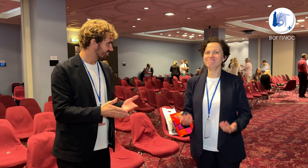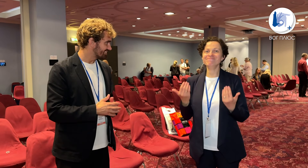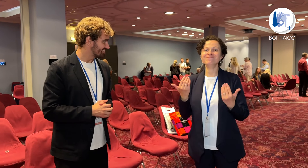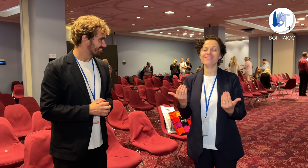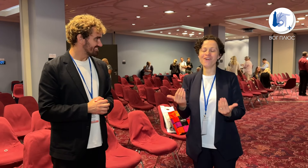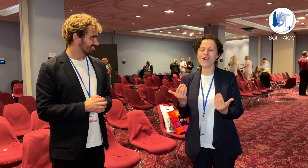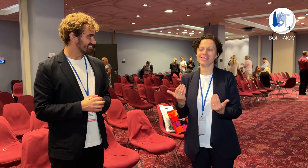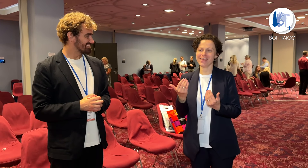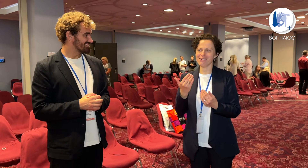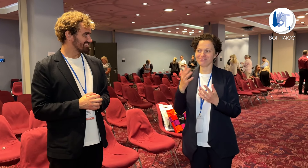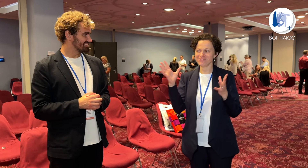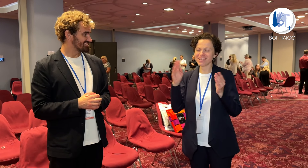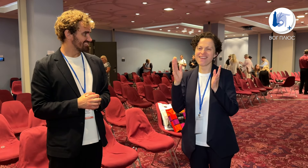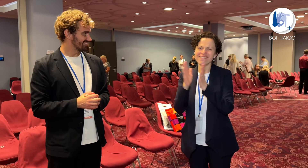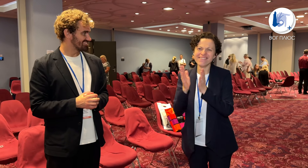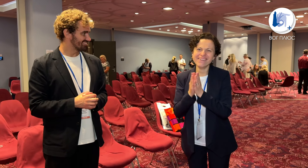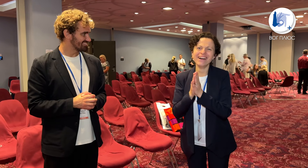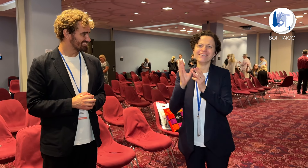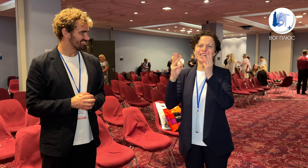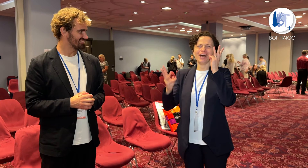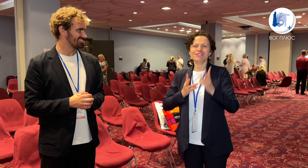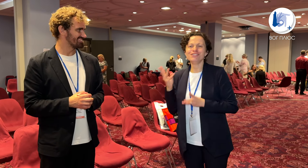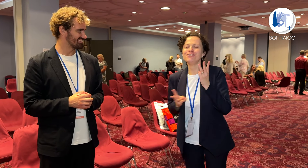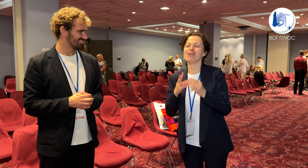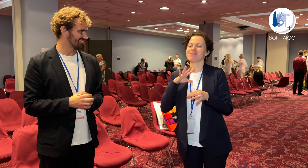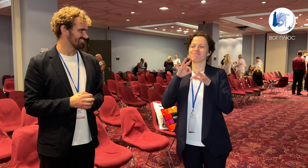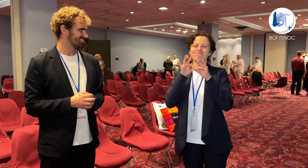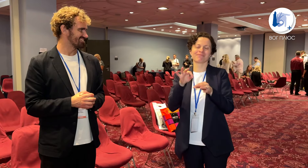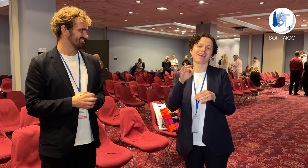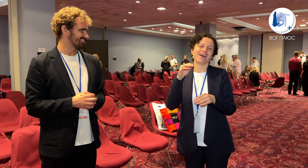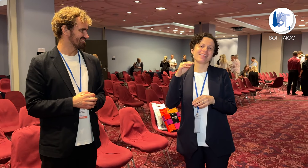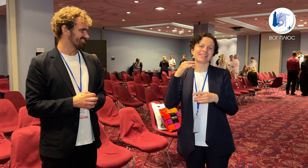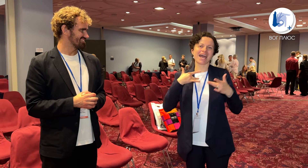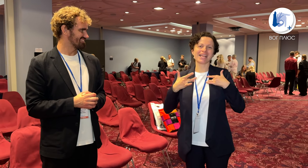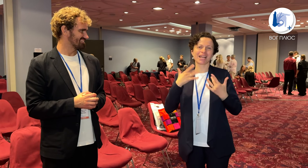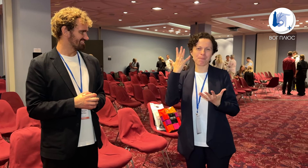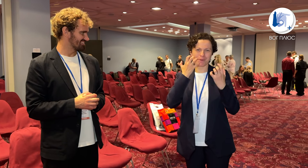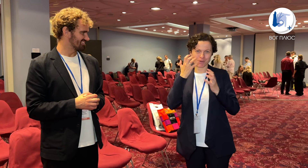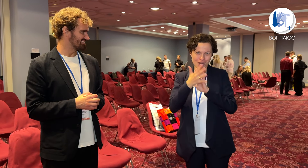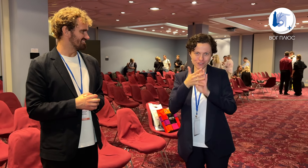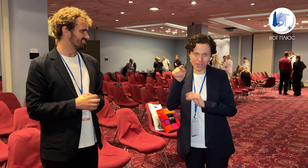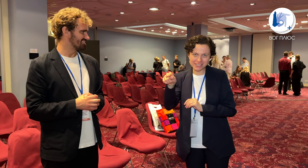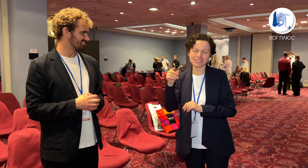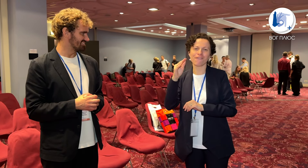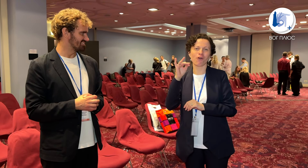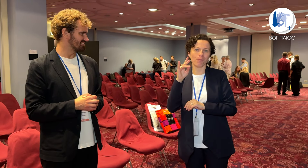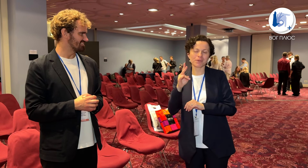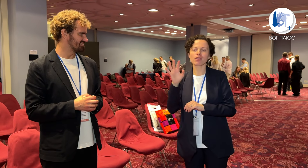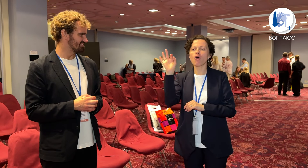Сегодня все аплодировали, были на позитиве. С тренингом выступал директор Театра Мимики и Жеста Роберт Фомин.